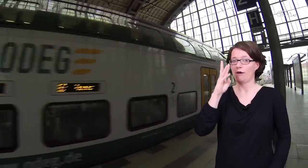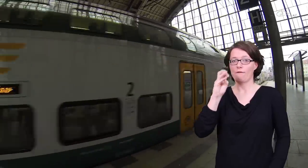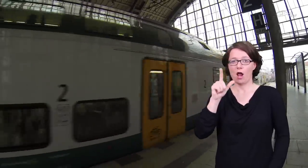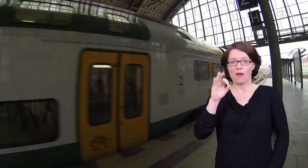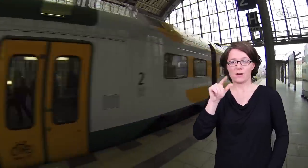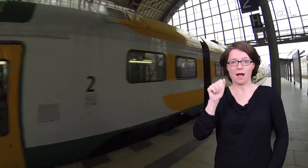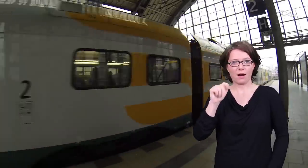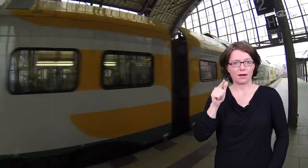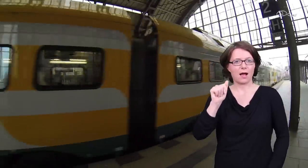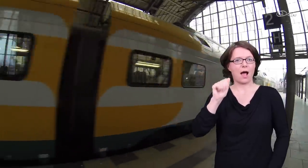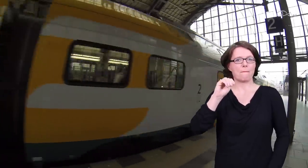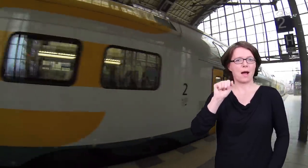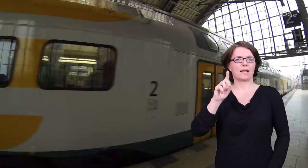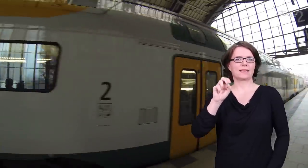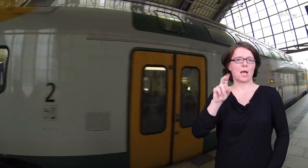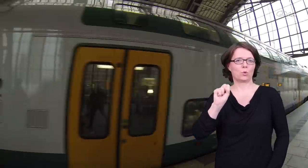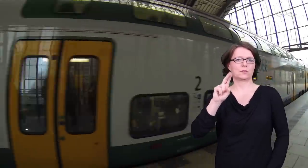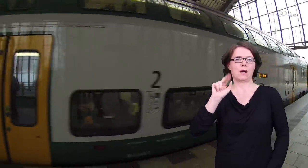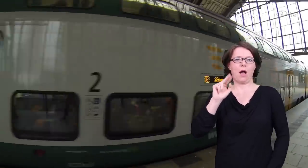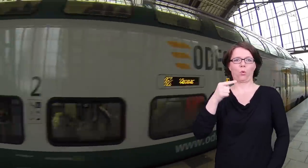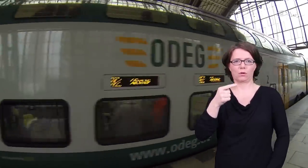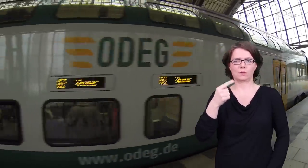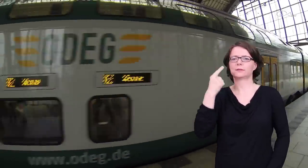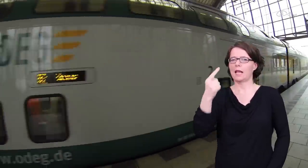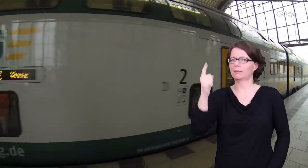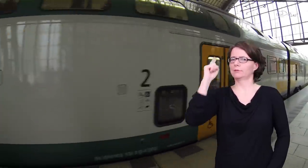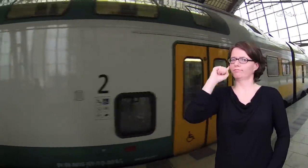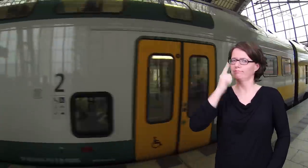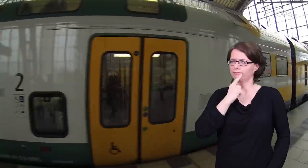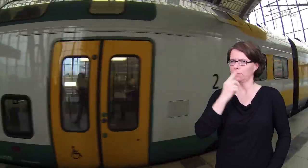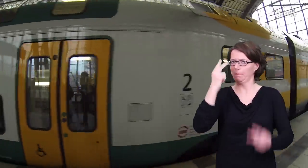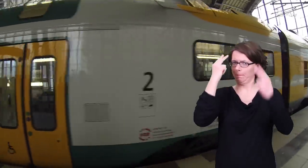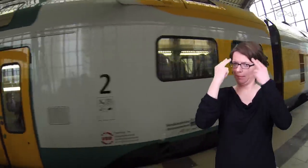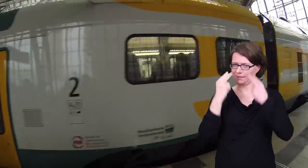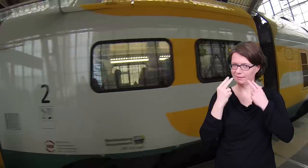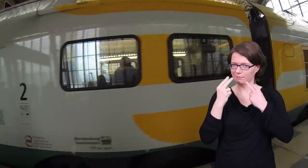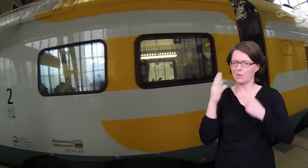Es ist Edi, Wolfgang Amadeus Haug. Er ist taubblind und kommt aus dem Spreewald.